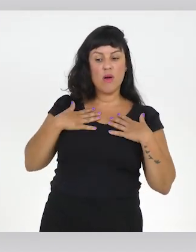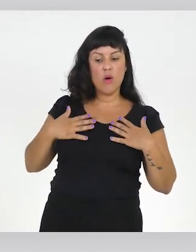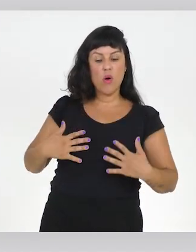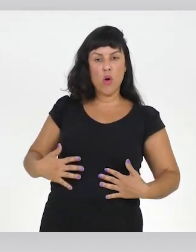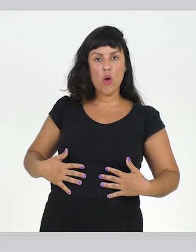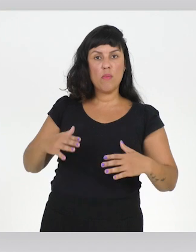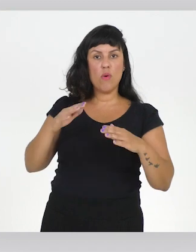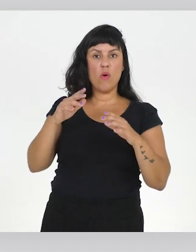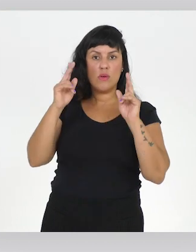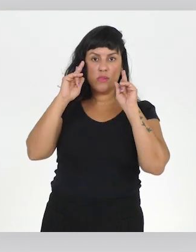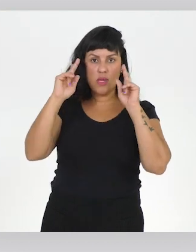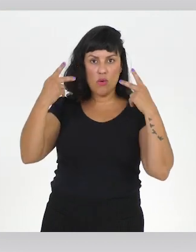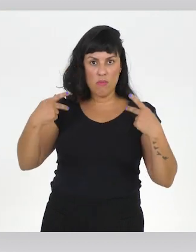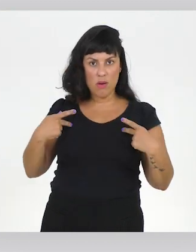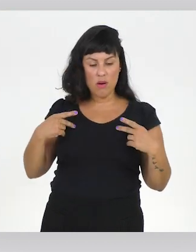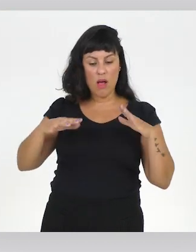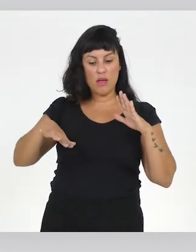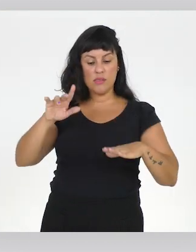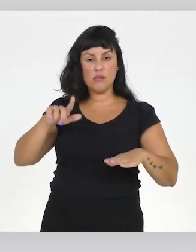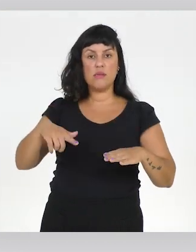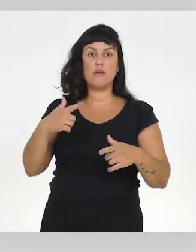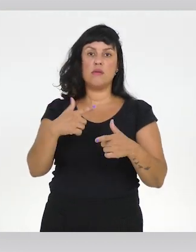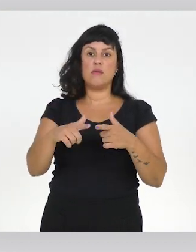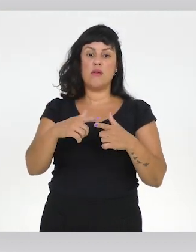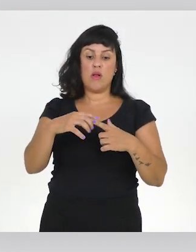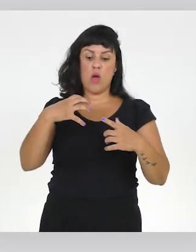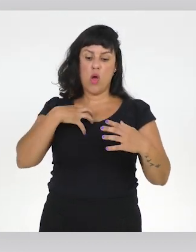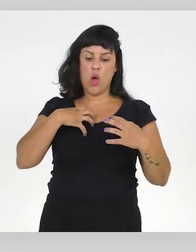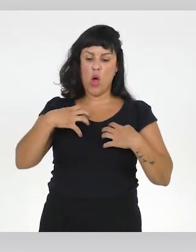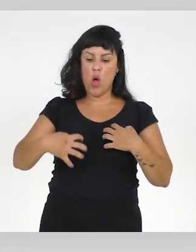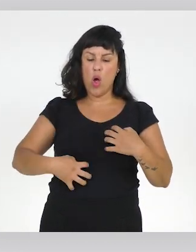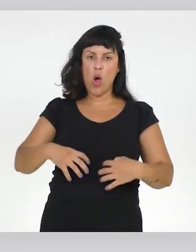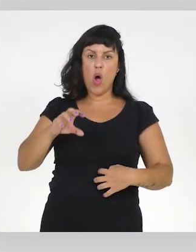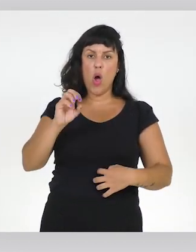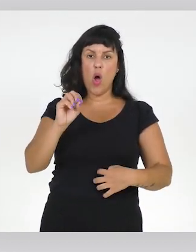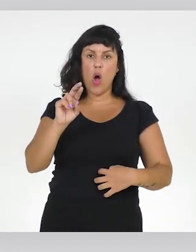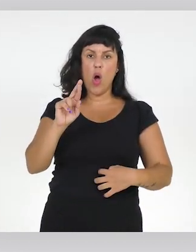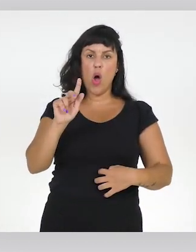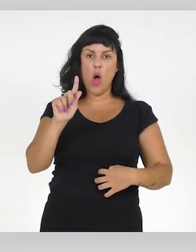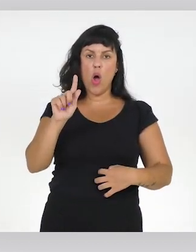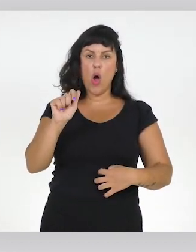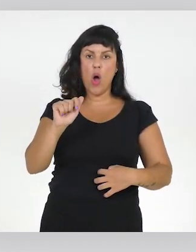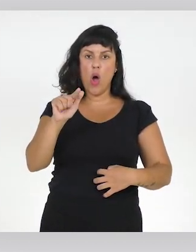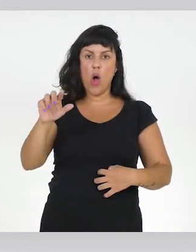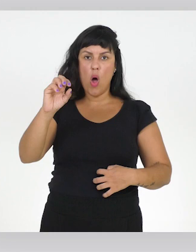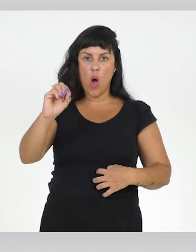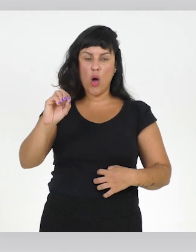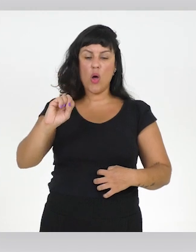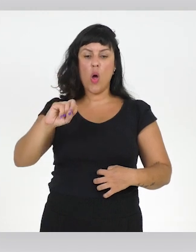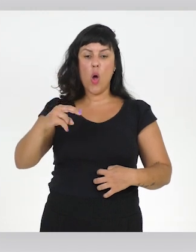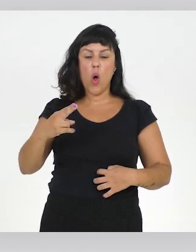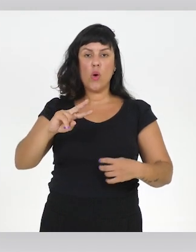nos órgãos, problemas genéticos, por lesões, traumas e também após cirurgias.